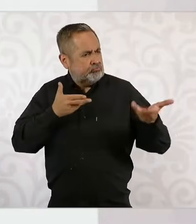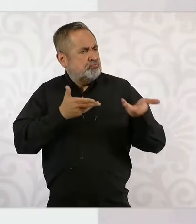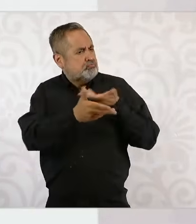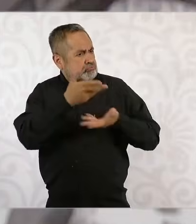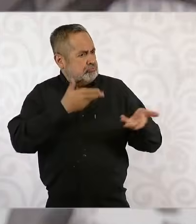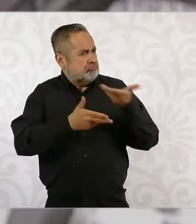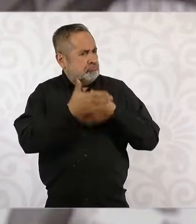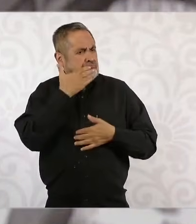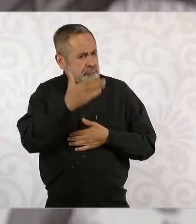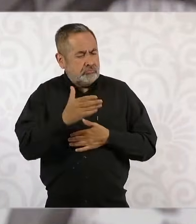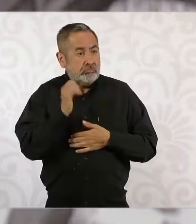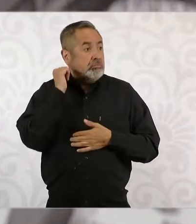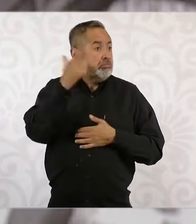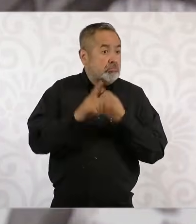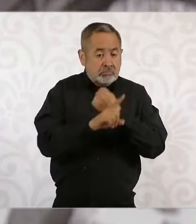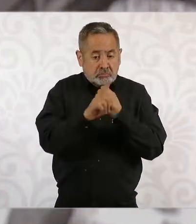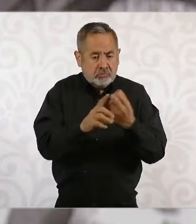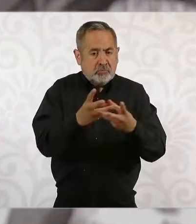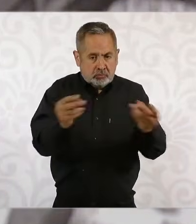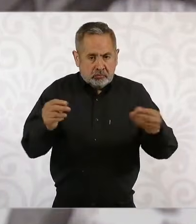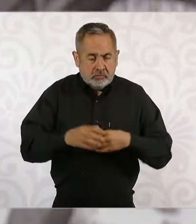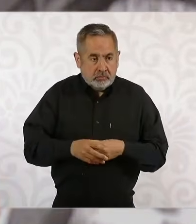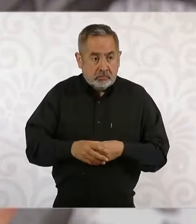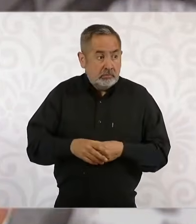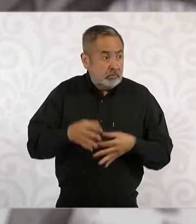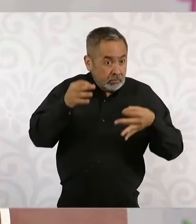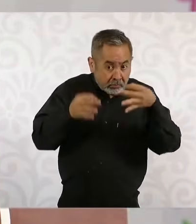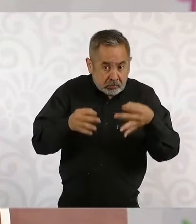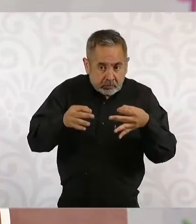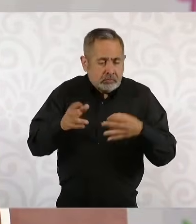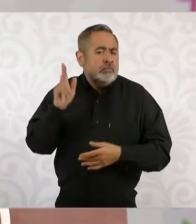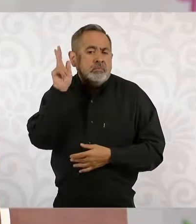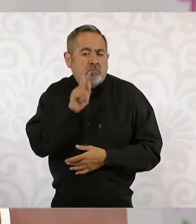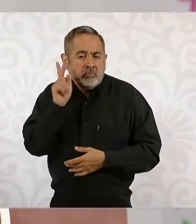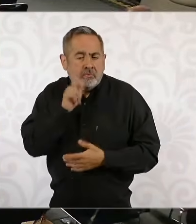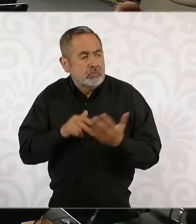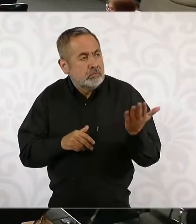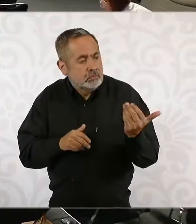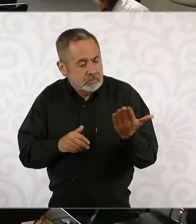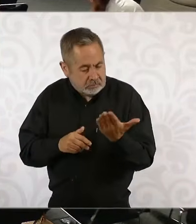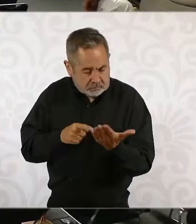cualquier problema. Es un tema judicial que presenten las pruebas. Gracias, presidente. [música]